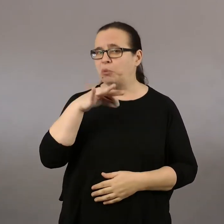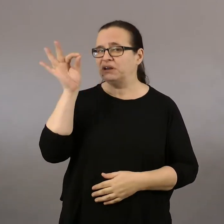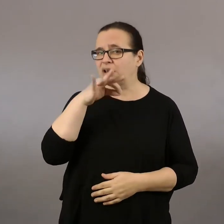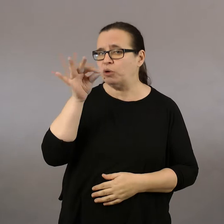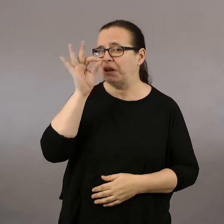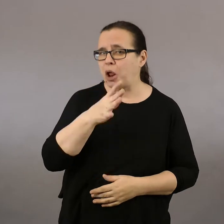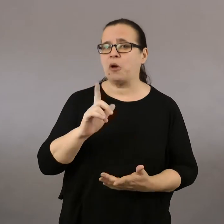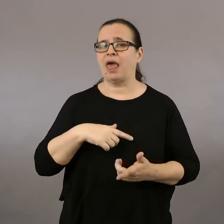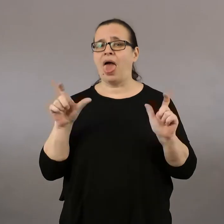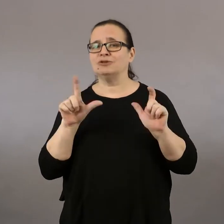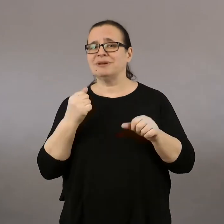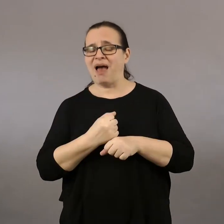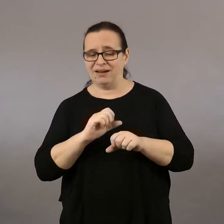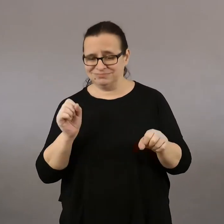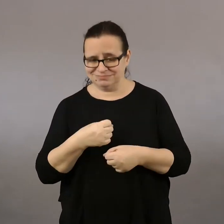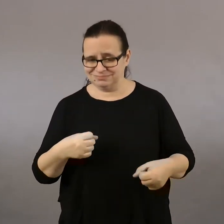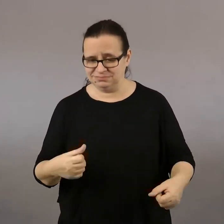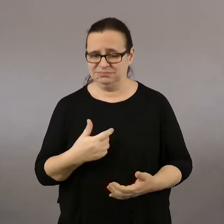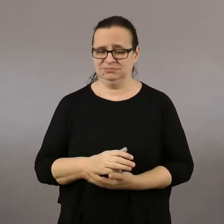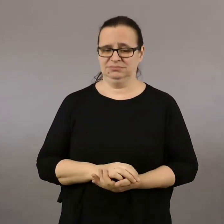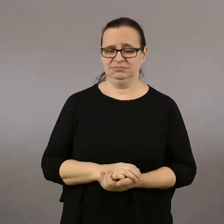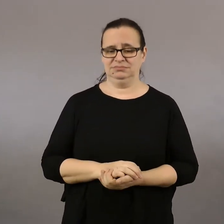Wenn ich sehr traurig bin, kann ich mich nicht lustig zeigen